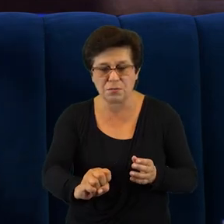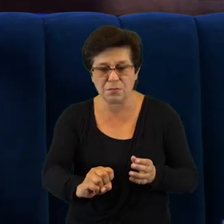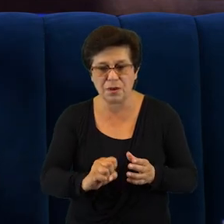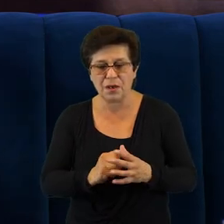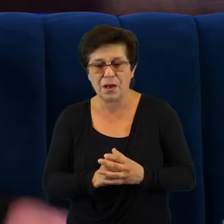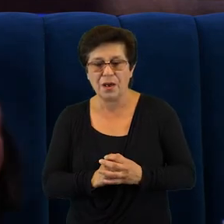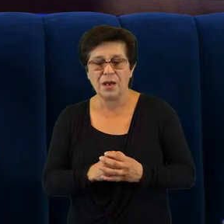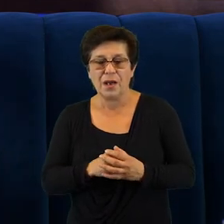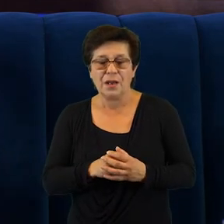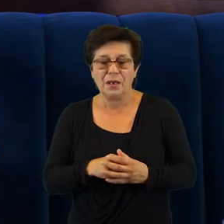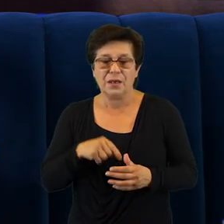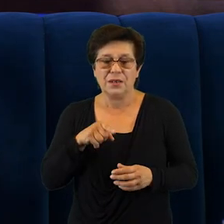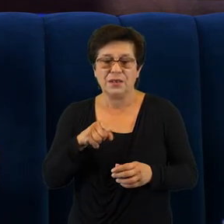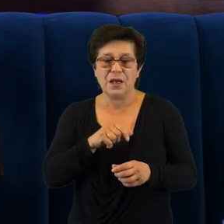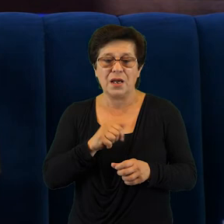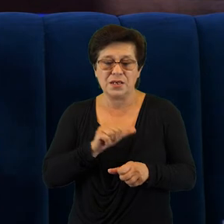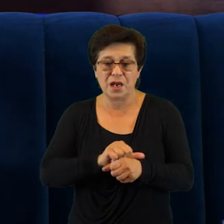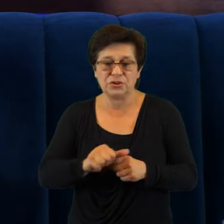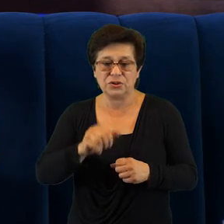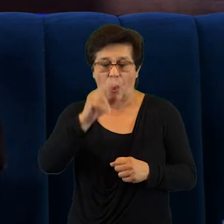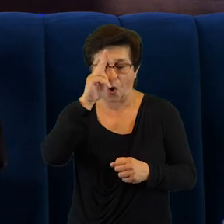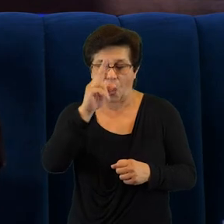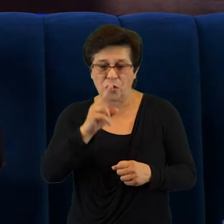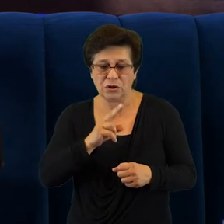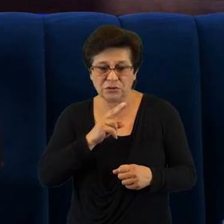i uchodzi za ojca świeckiej literatury żydowskiej.